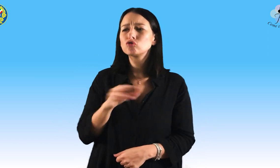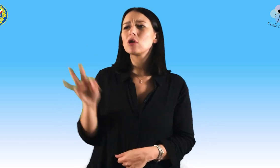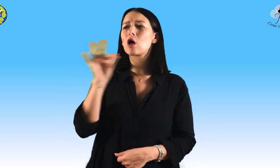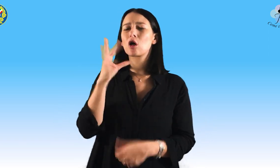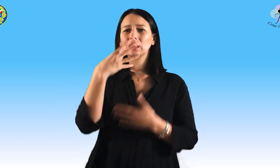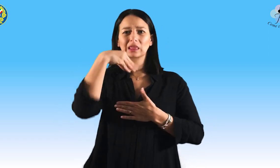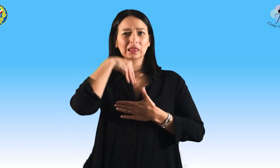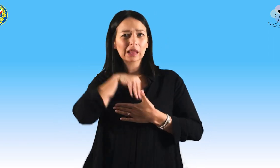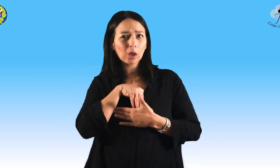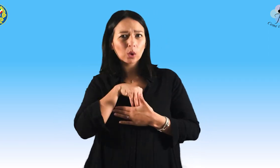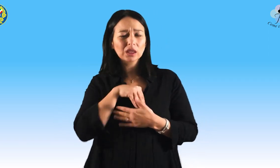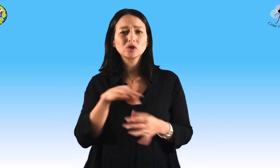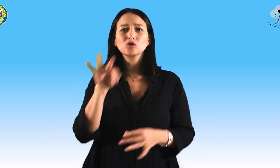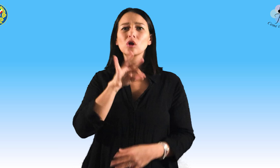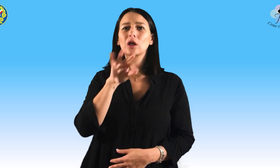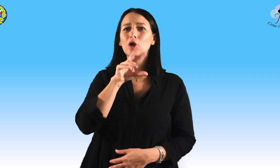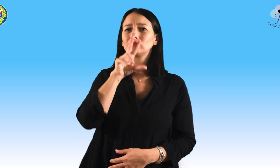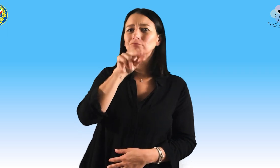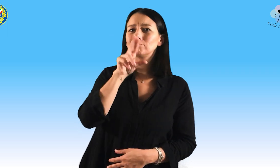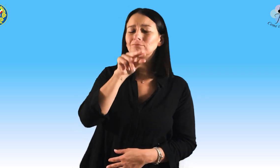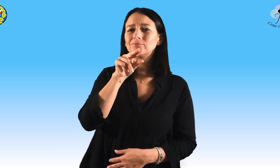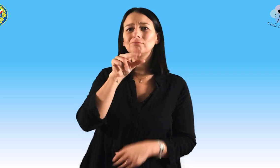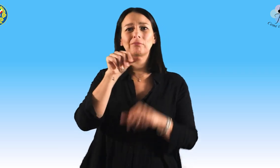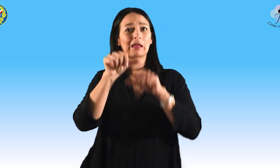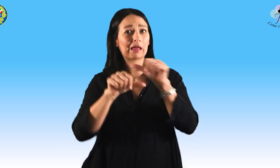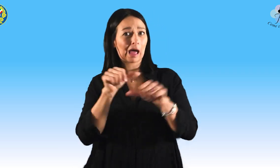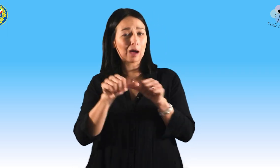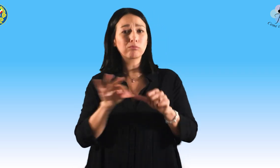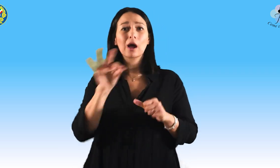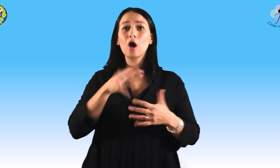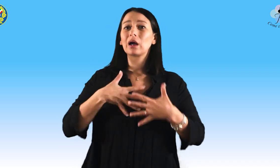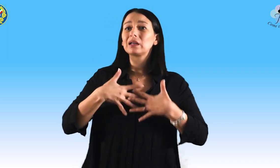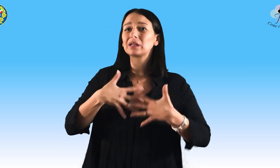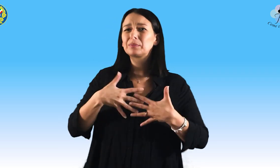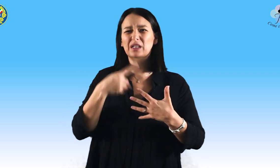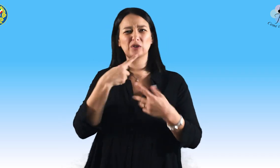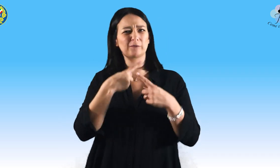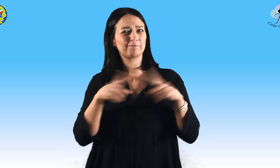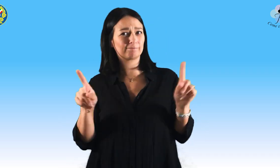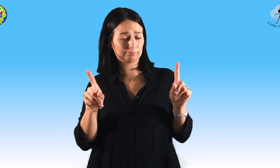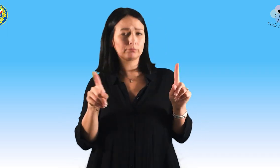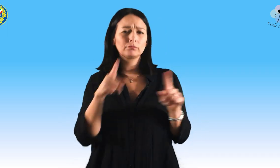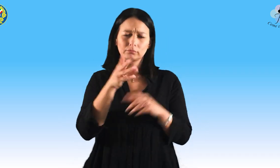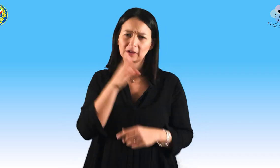della respirazione o della deglutizione deve far insospettire il paziente